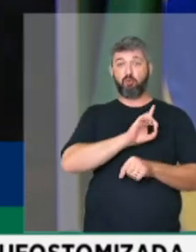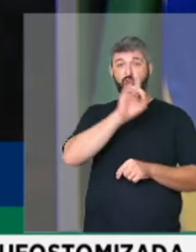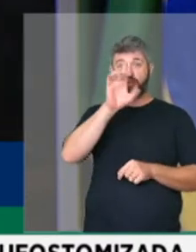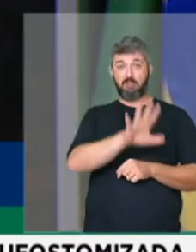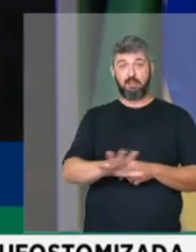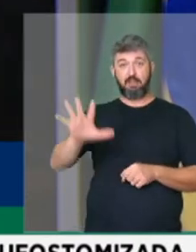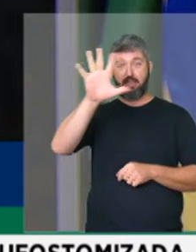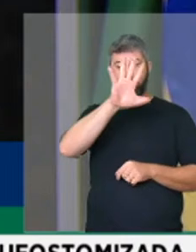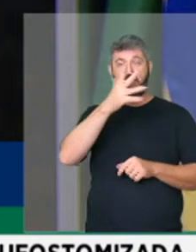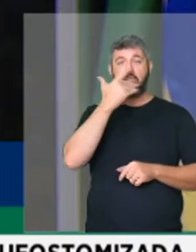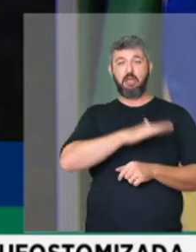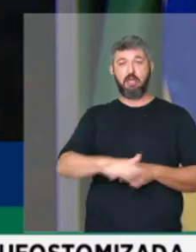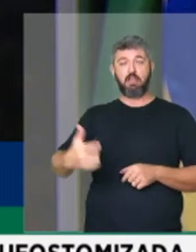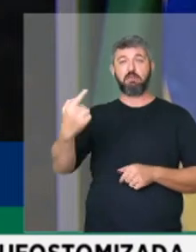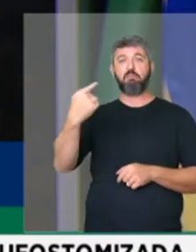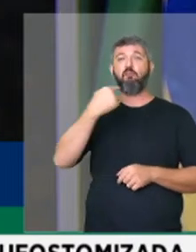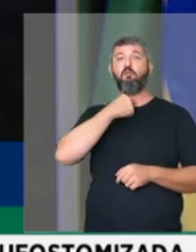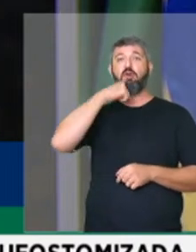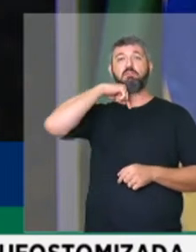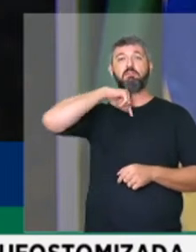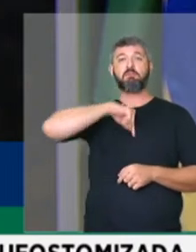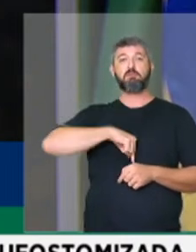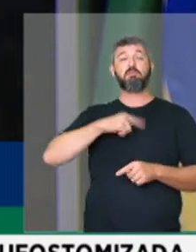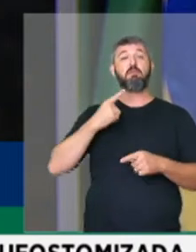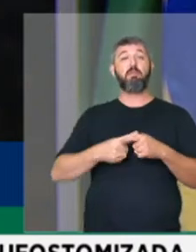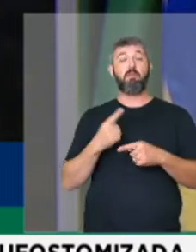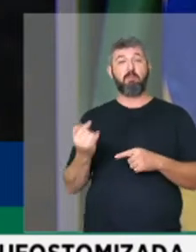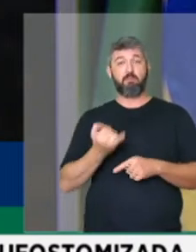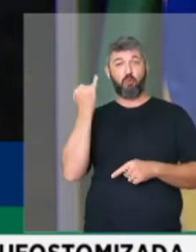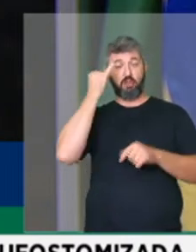PARA CONTRIBUIR NESSE PROCESSO CONSIDERA-SE IGUALMENTE IMPORTANTE O ESTABELECIMENTO DA DATA SUGERIDA COMO